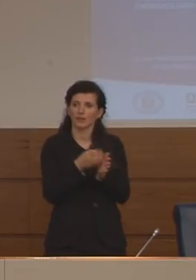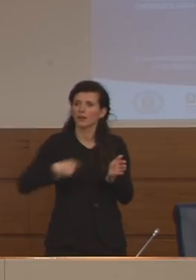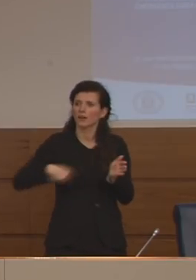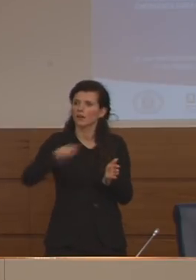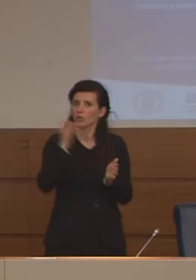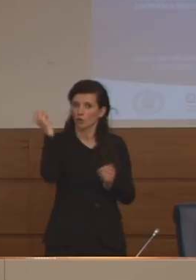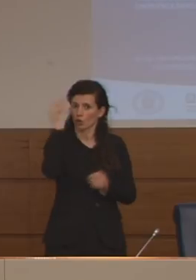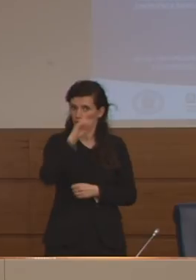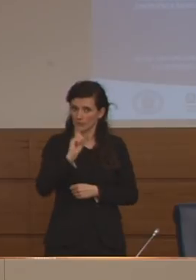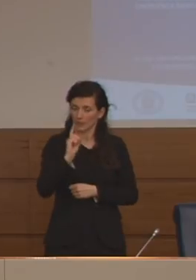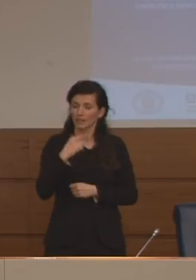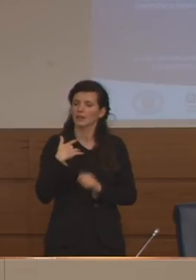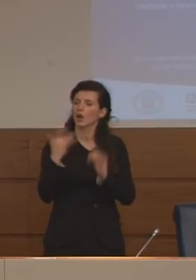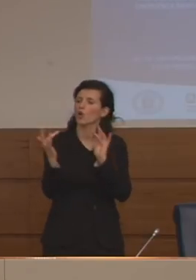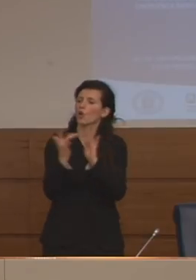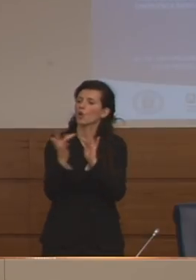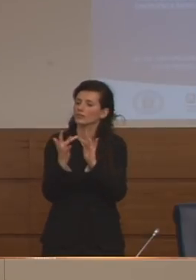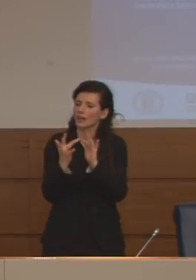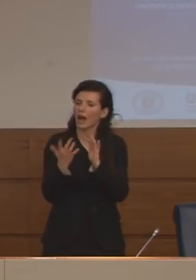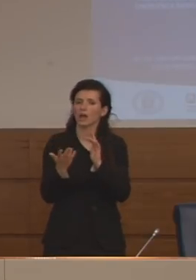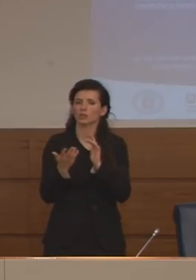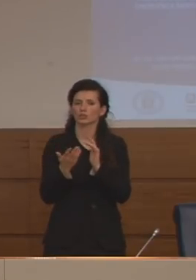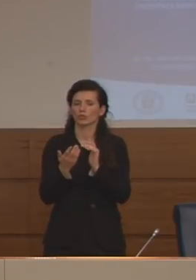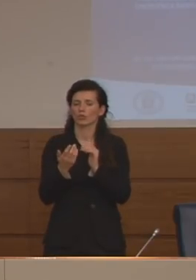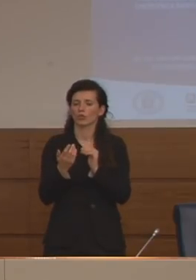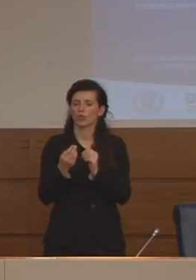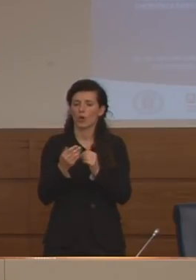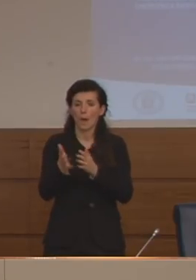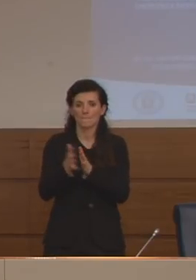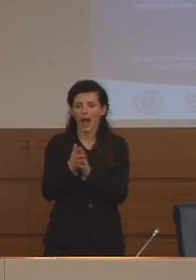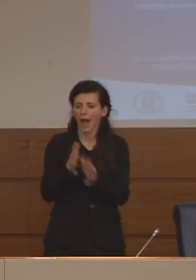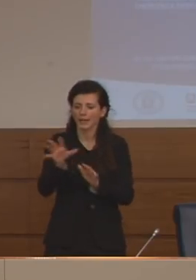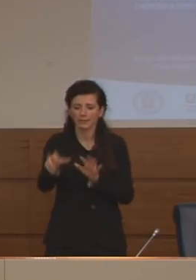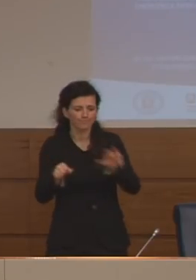attraverso le mani è un altro elemento estremamente importante.